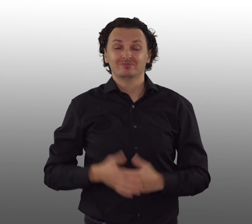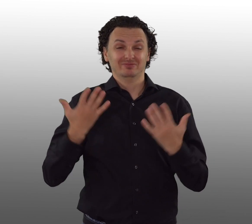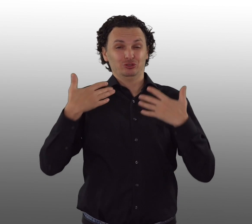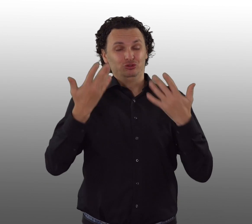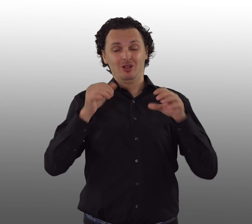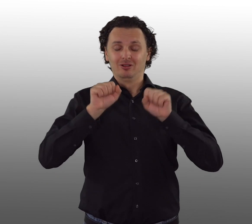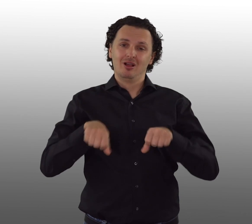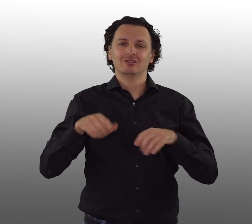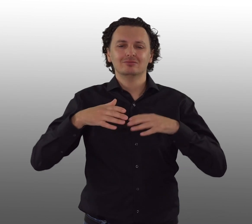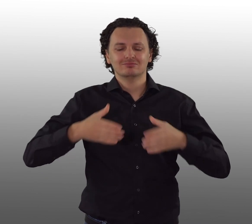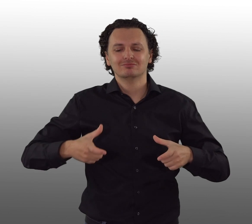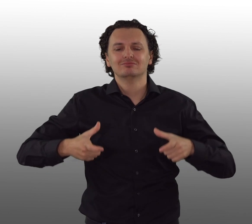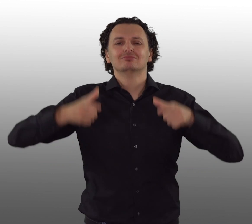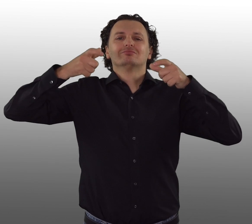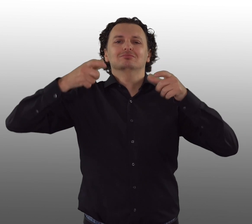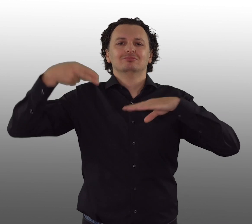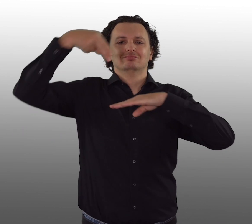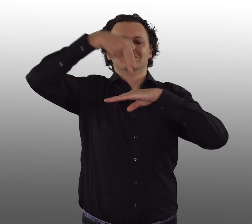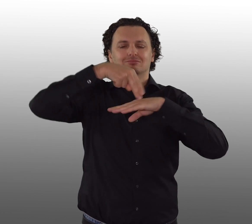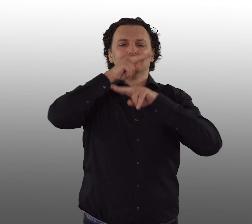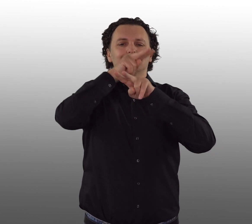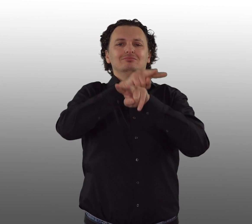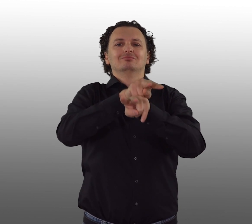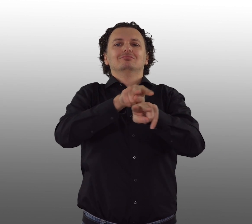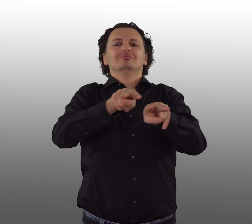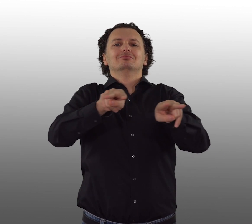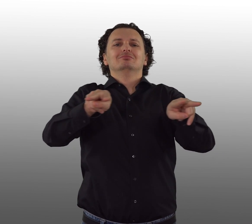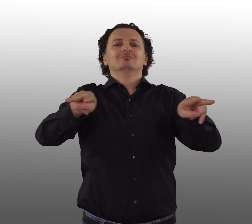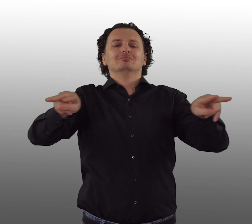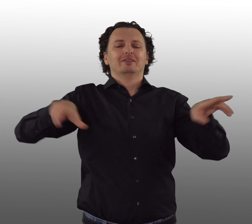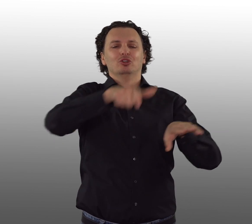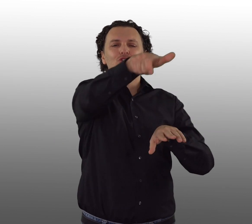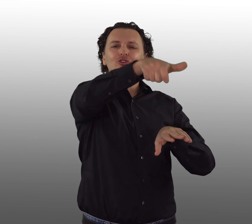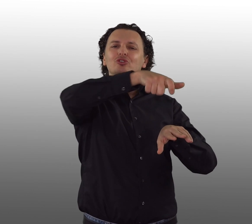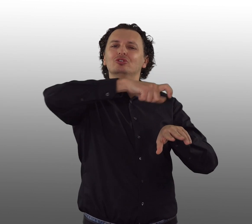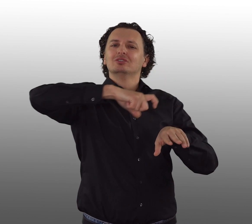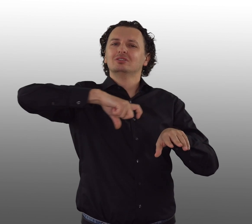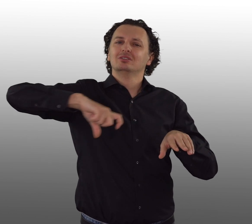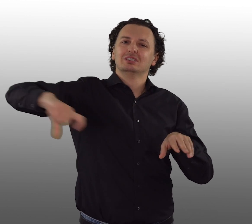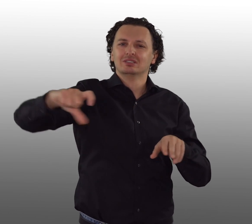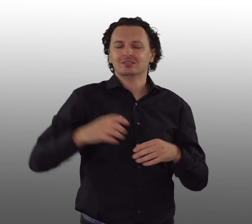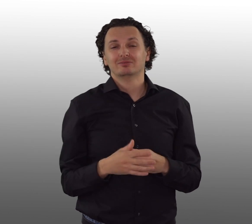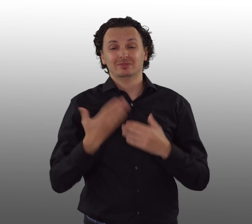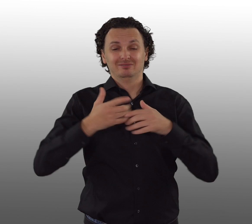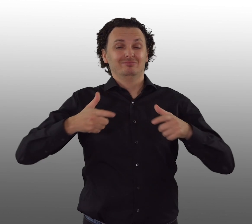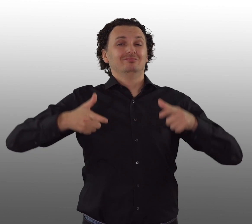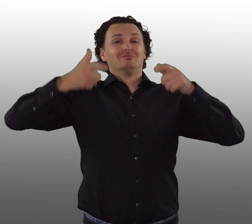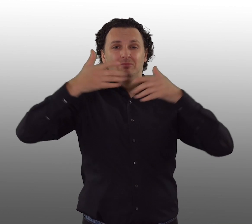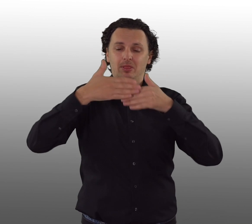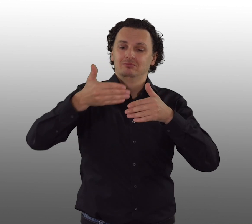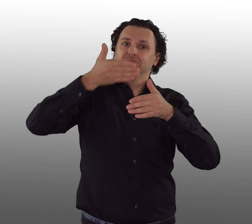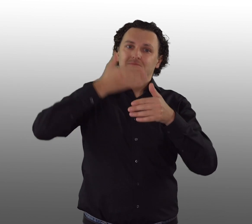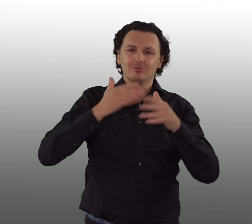Wie sie sich auch präsentiert, der Ausblick von der hoch über dem Fluss gelegenen Aussichtsplattform